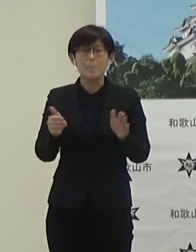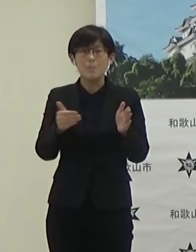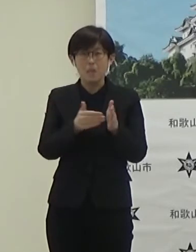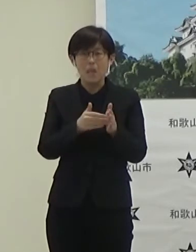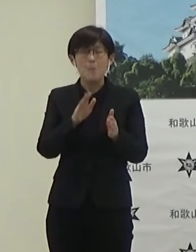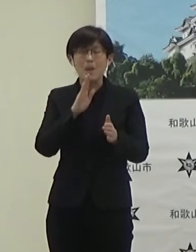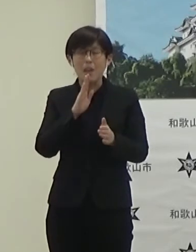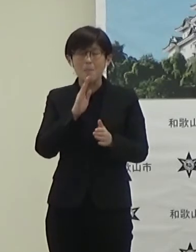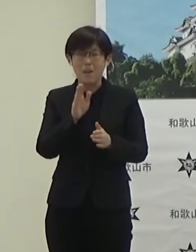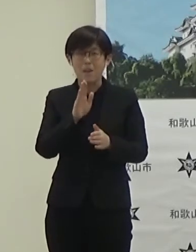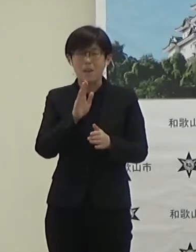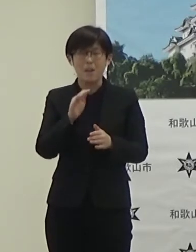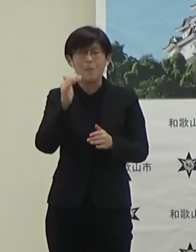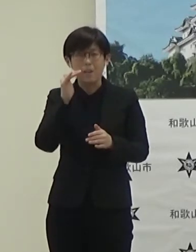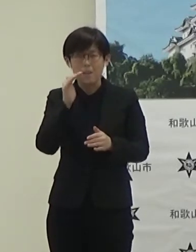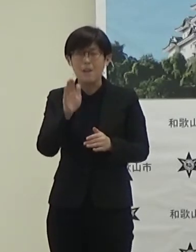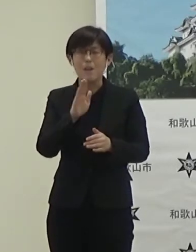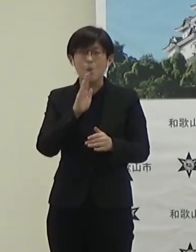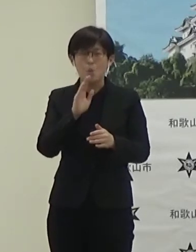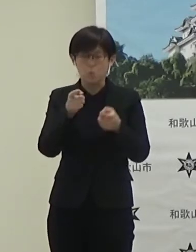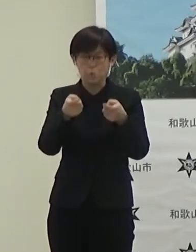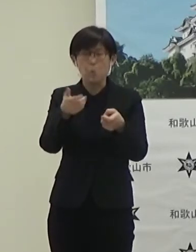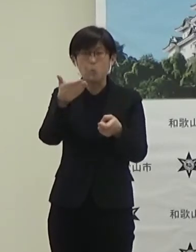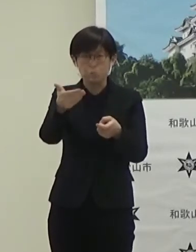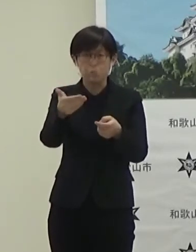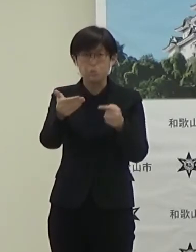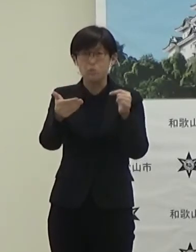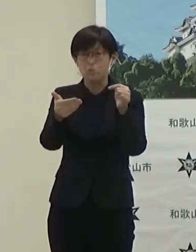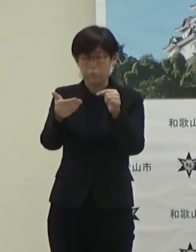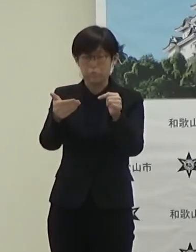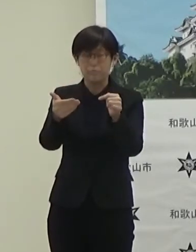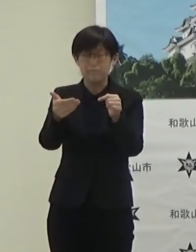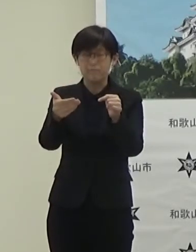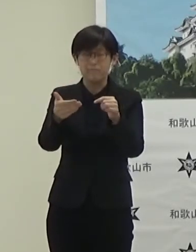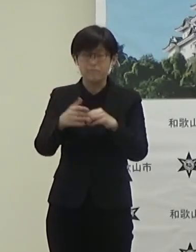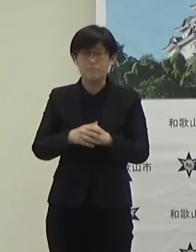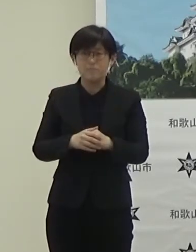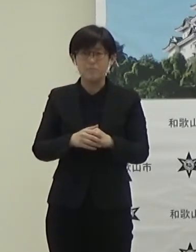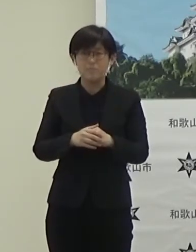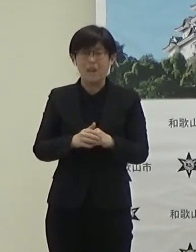クルーズ船ついたり、ローロー船についたり、公共岸壁として一番活用をされてる